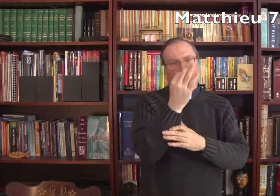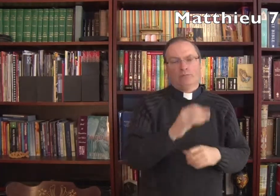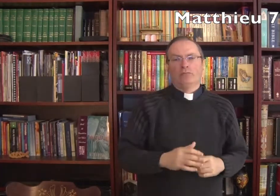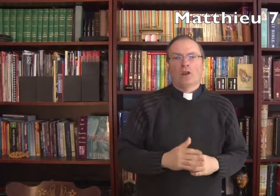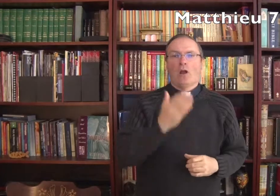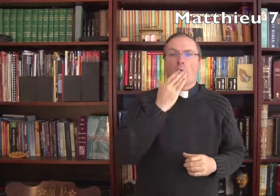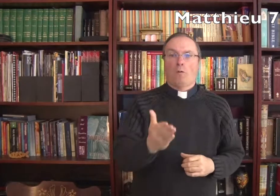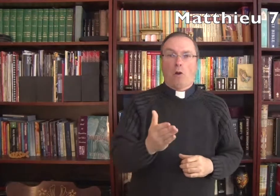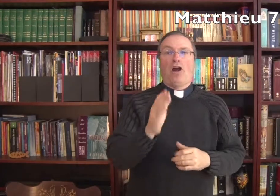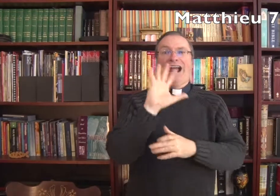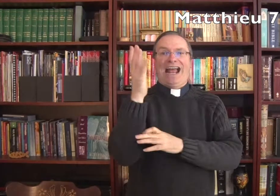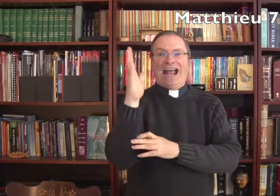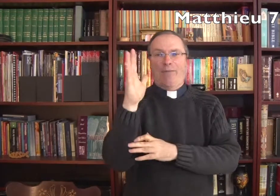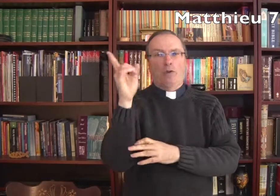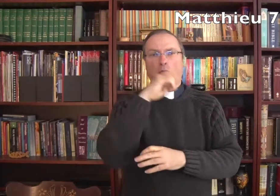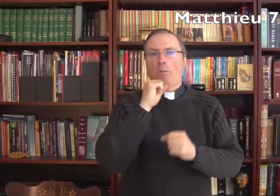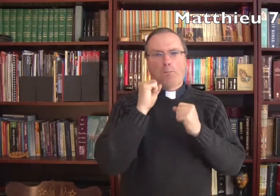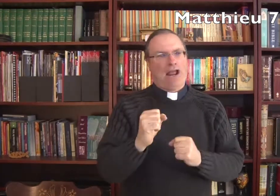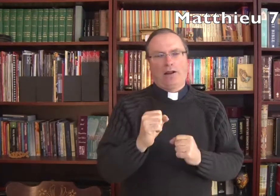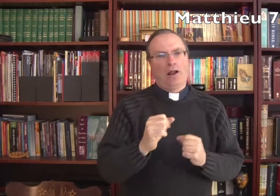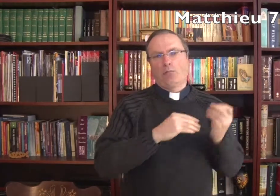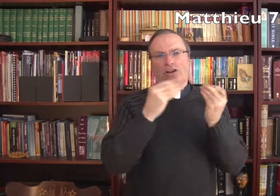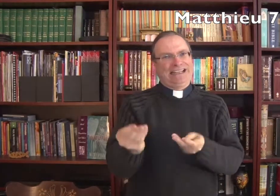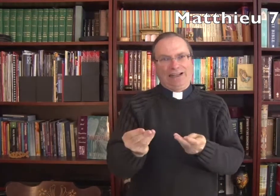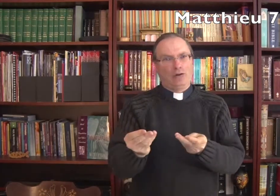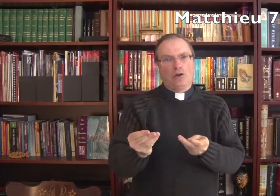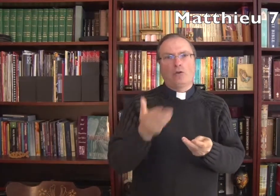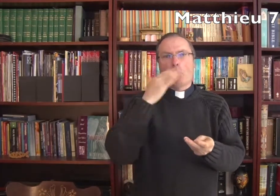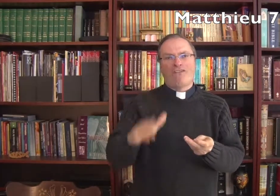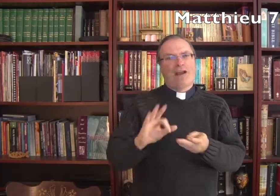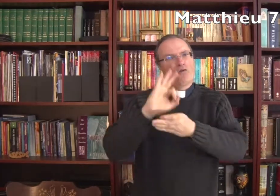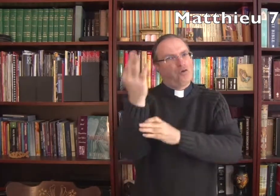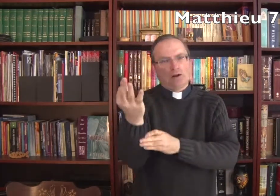Un bon arbre ne peut pas porter de mauvais fruits,